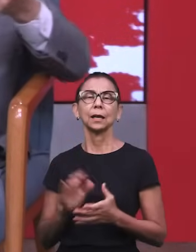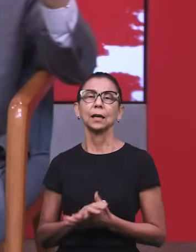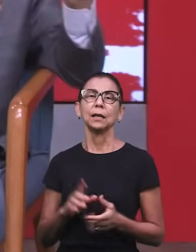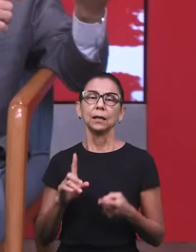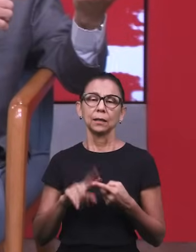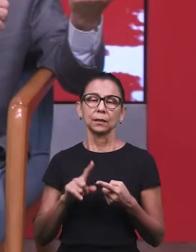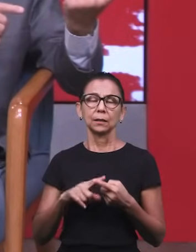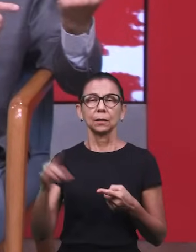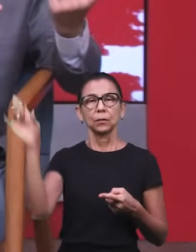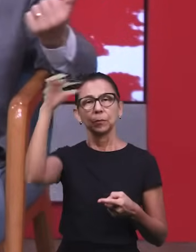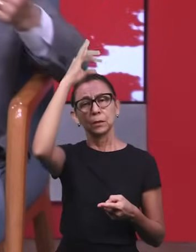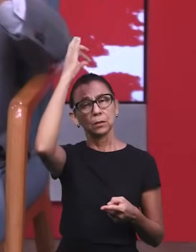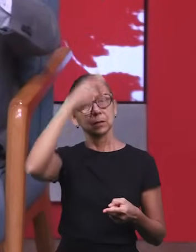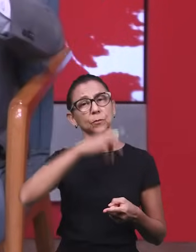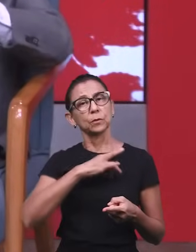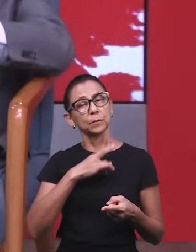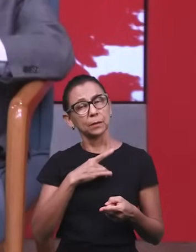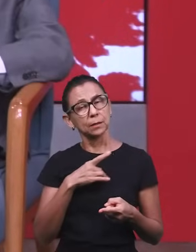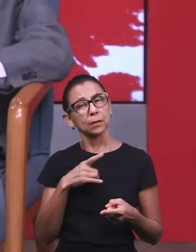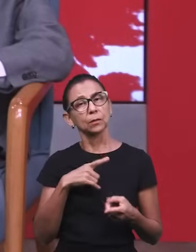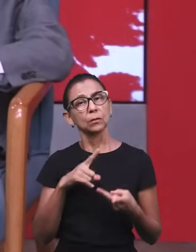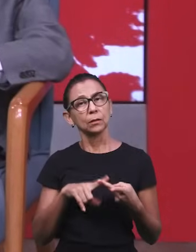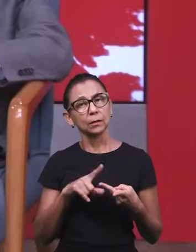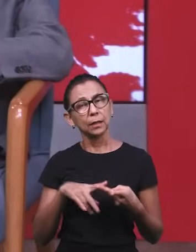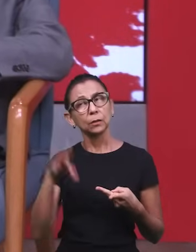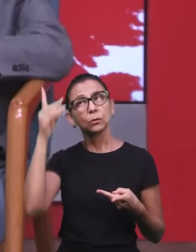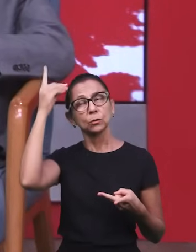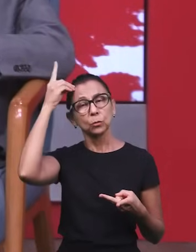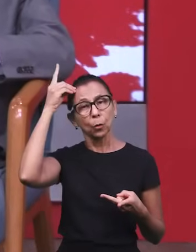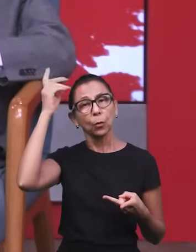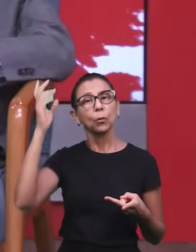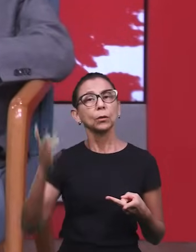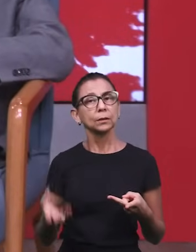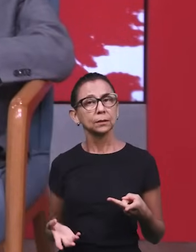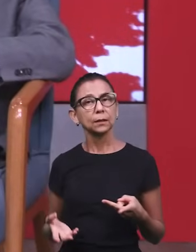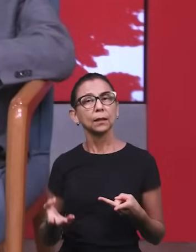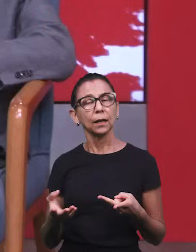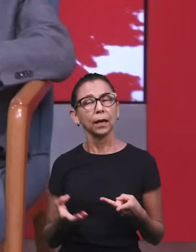que é batizado com Espírito Santo e ouve a voz do Espírito Santo tem dons espirituais porque é